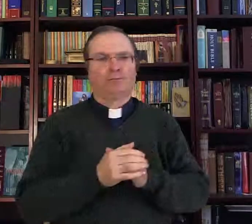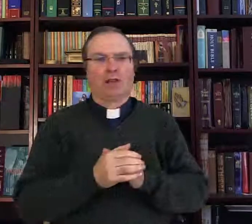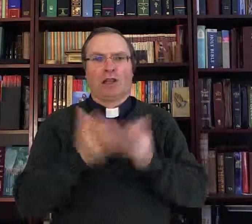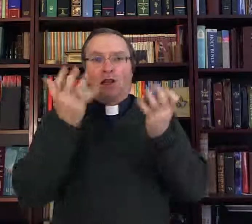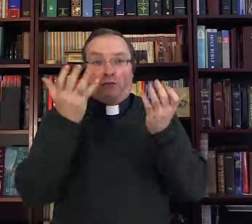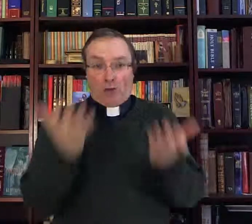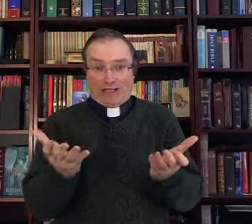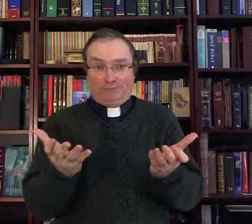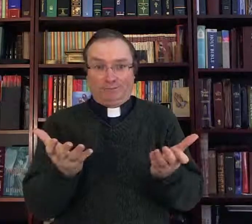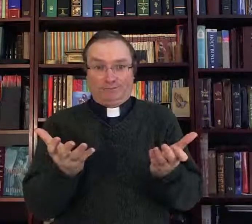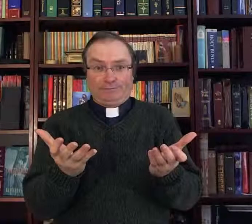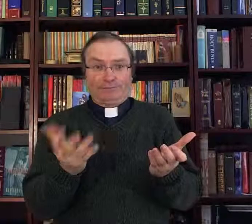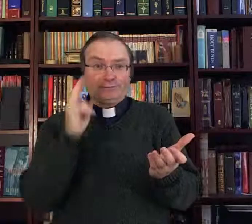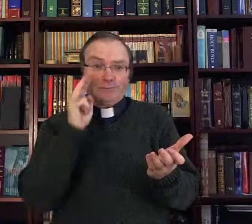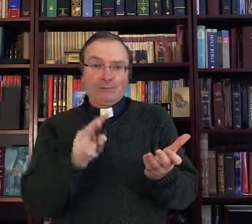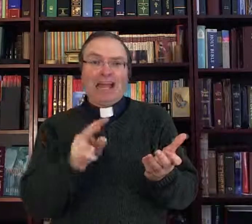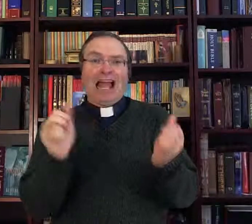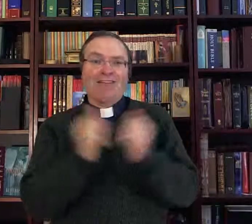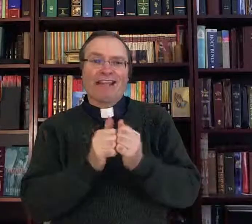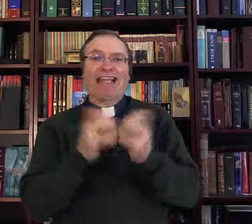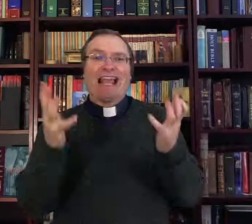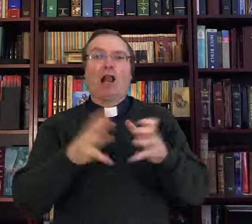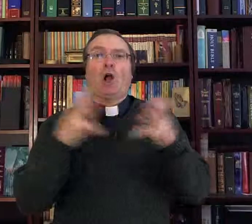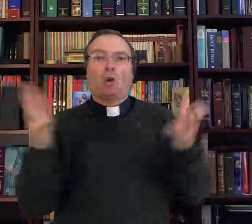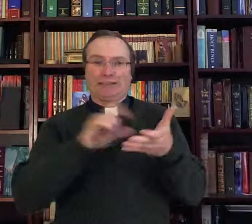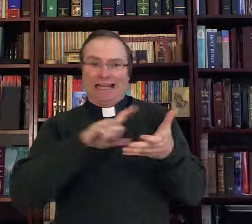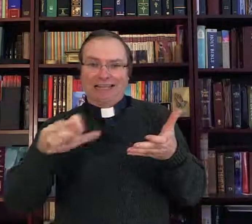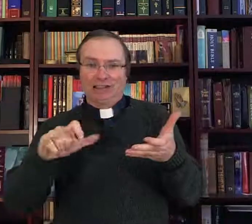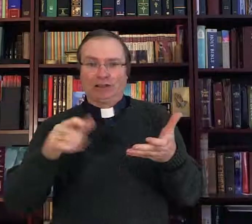Voyez avec quelles grosses lettres